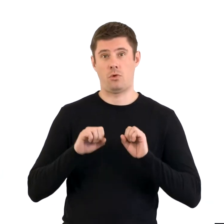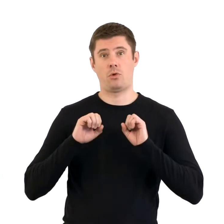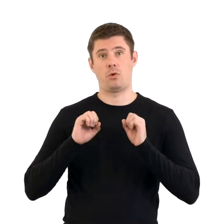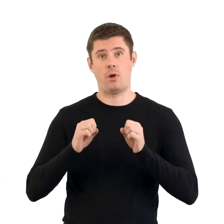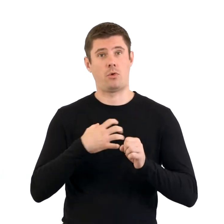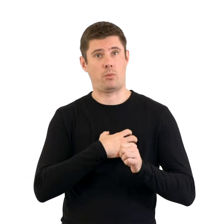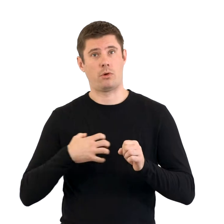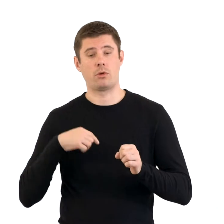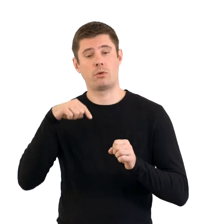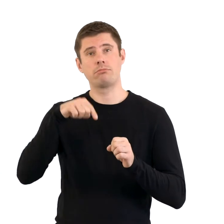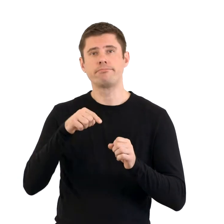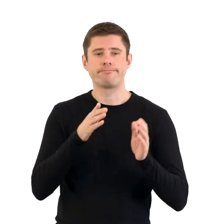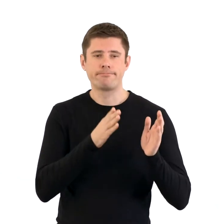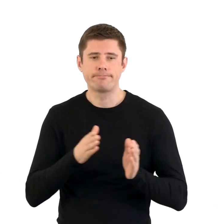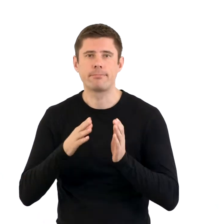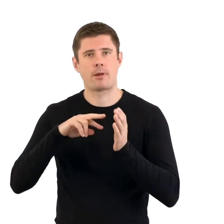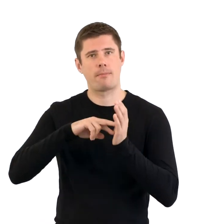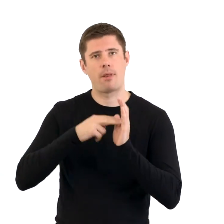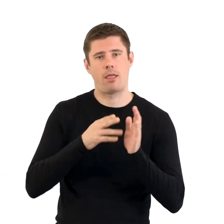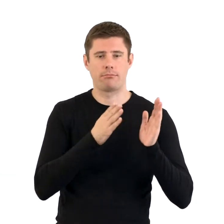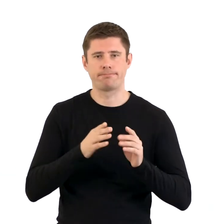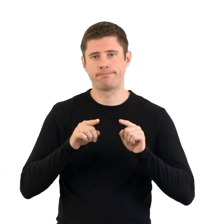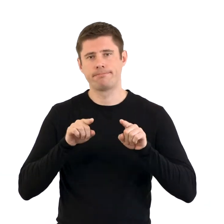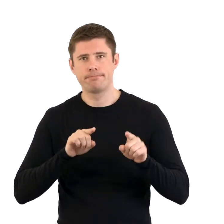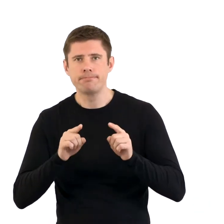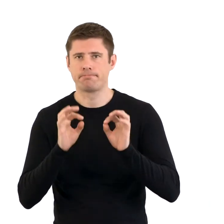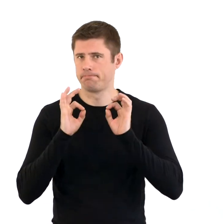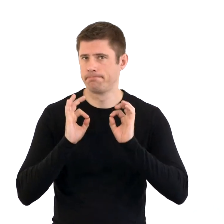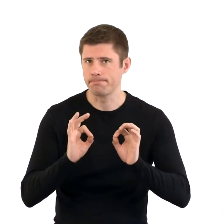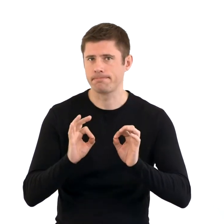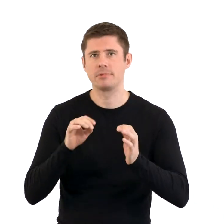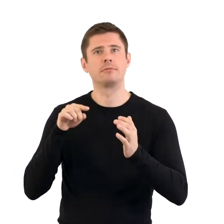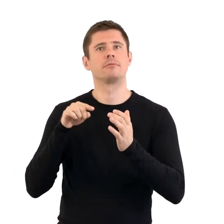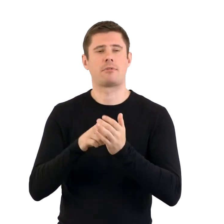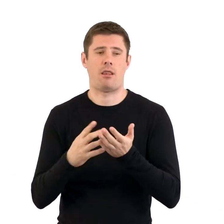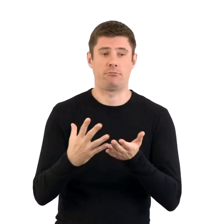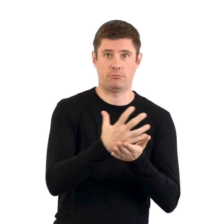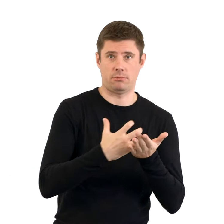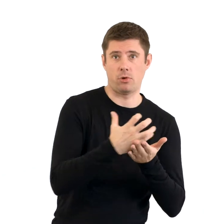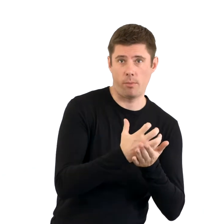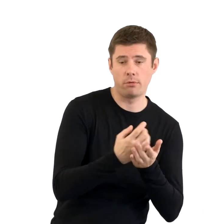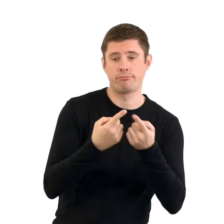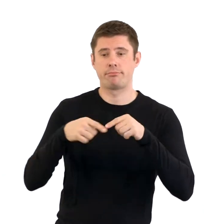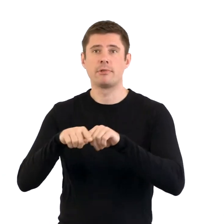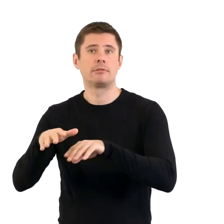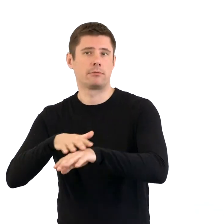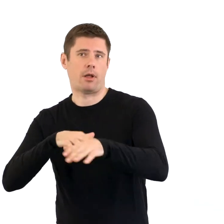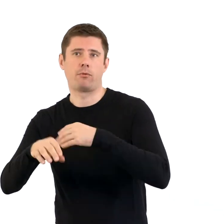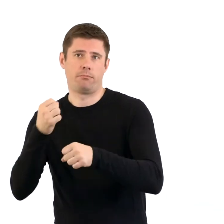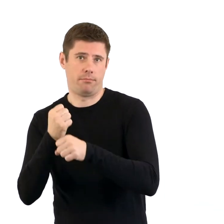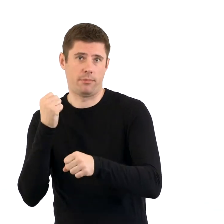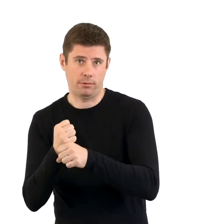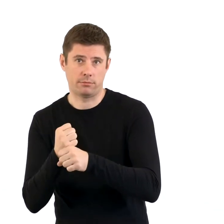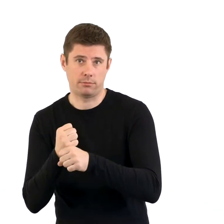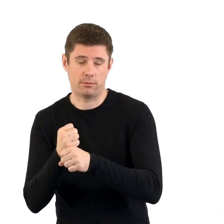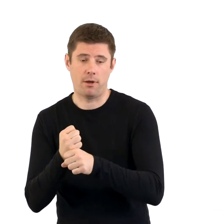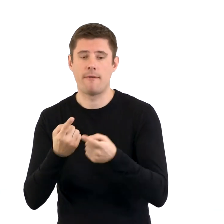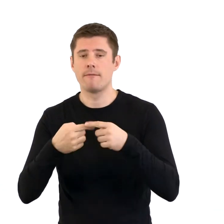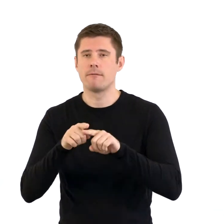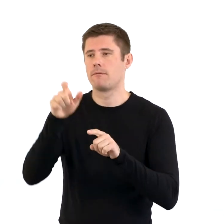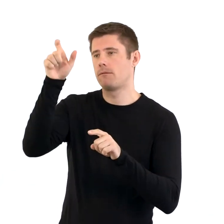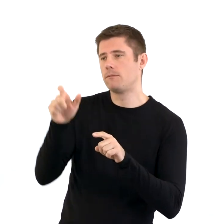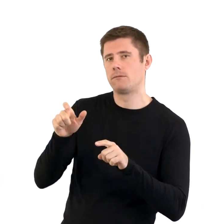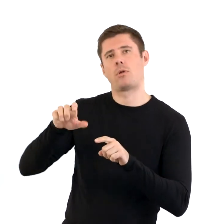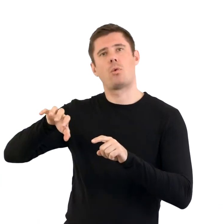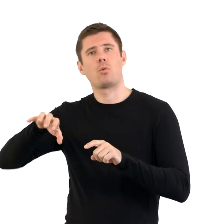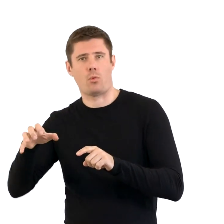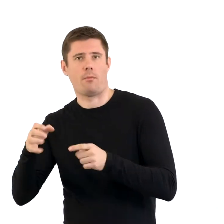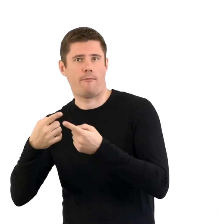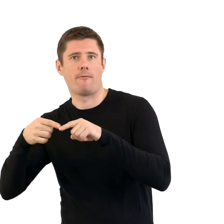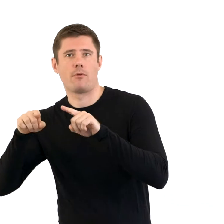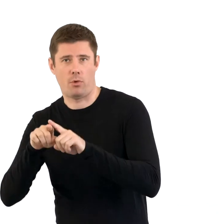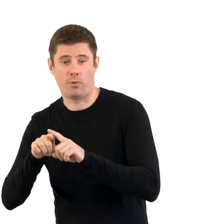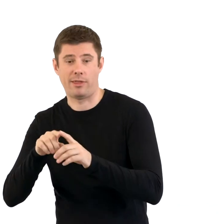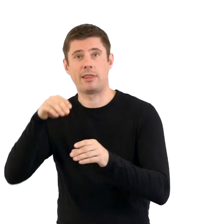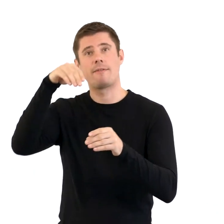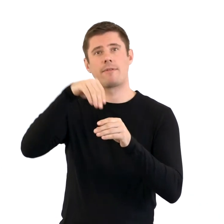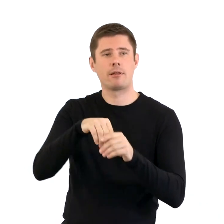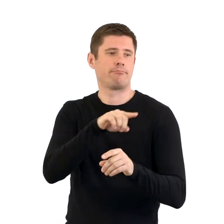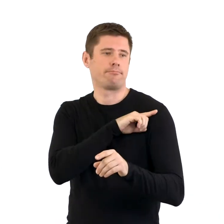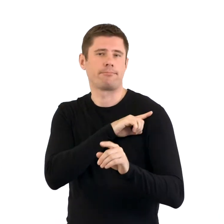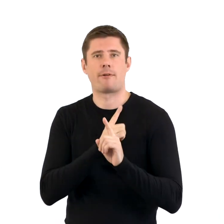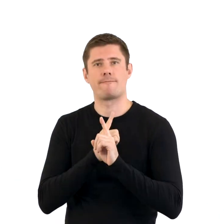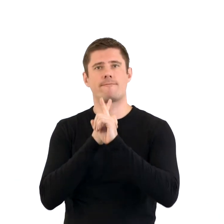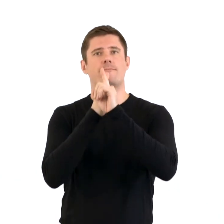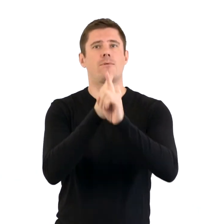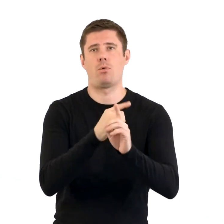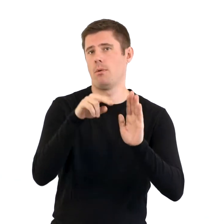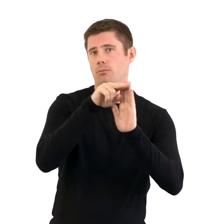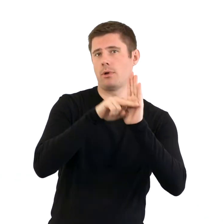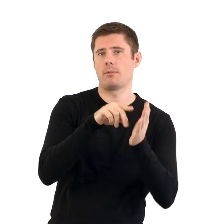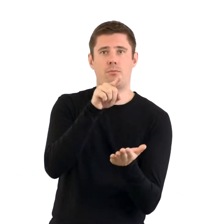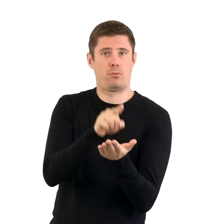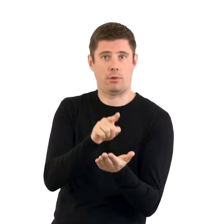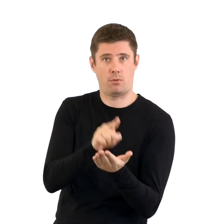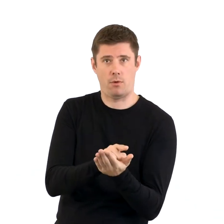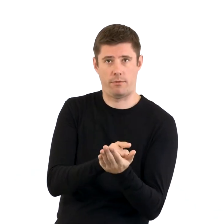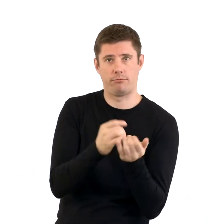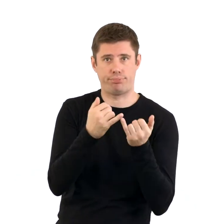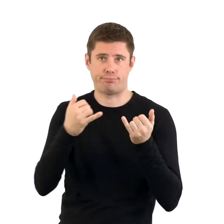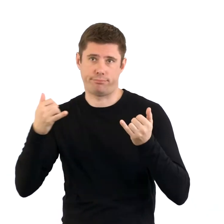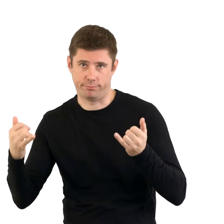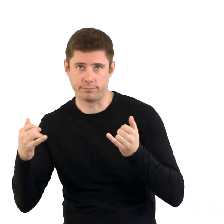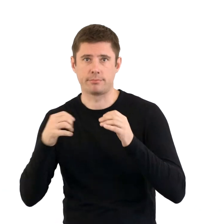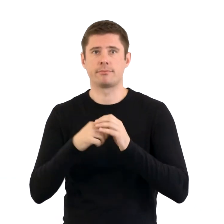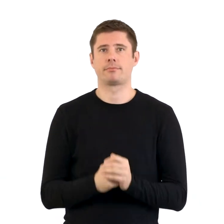Jest to zorganizowana działalność zarobkowa i działalność zawodowa wykonywana we własnym imieniu i w sposób ciągły objęta przepisami podatkowymi.